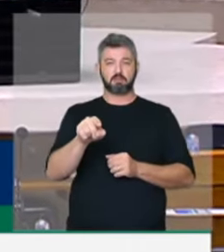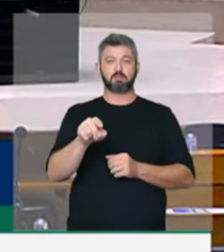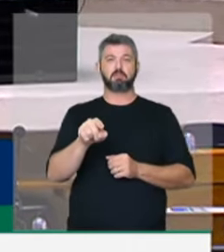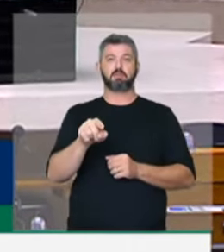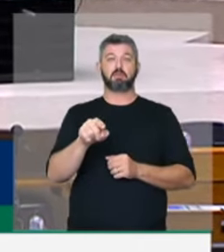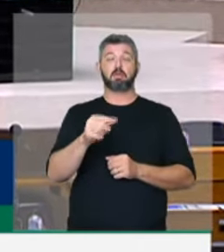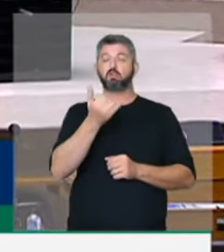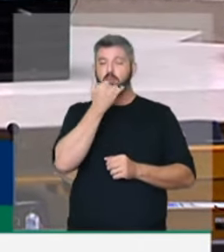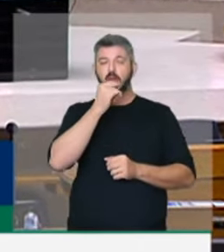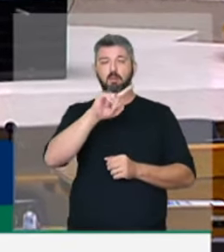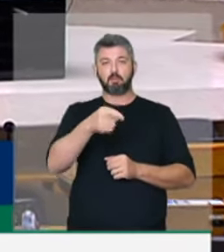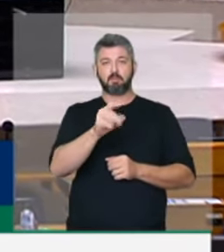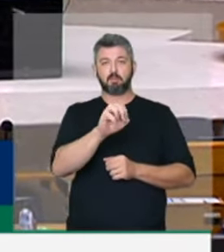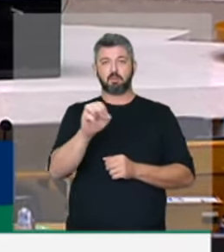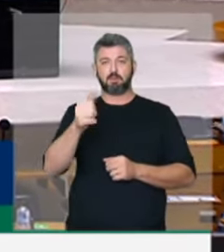PROJETO 10... 1010 DE 2021, CRIA O PROGRAMA PRÓ-LEITOS